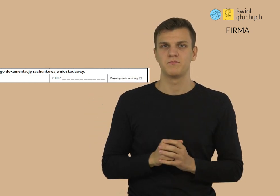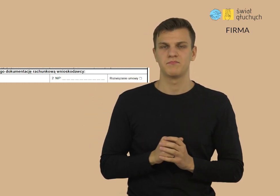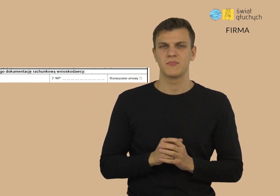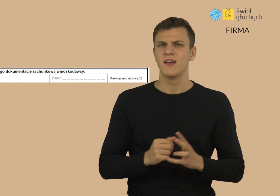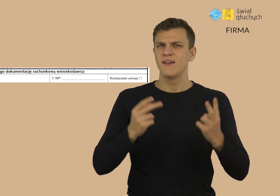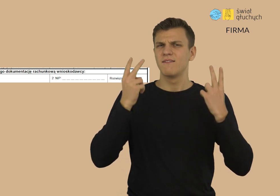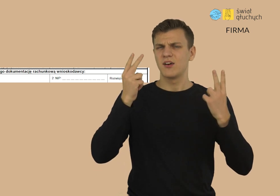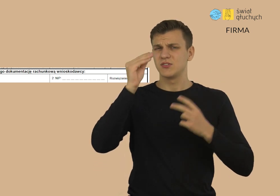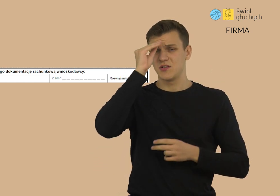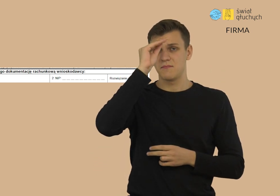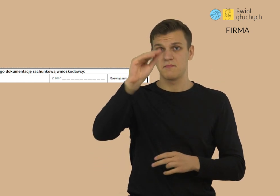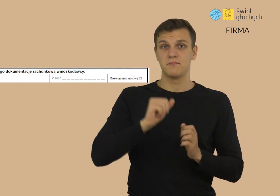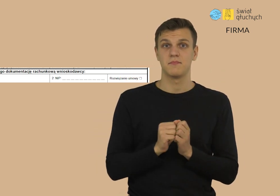Ważne!